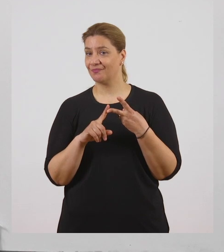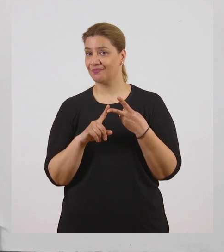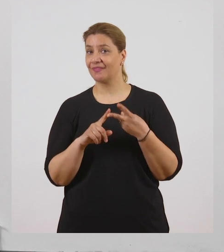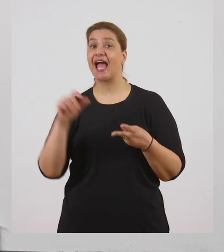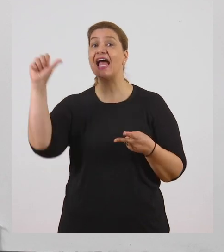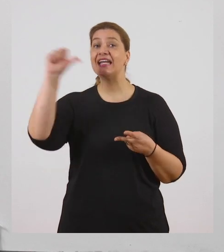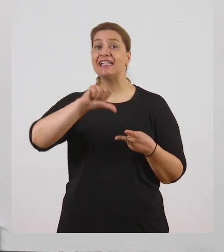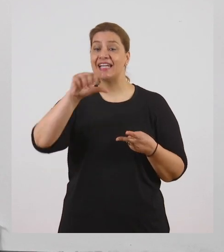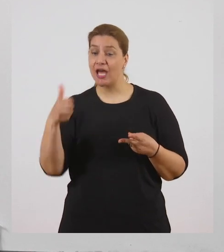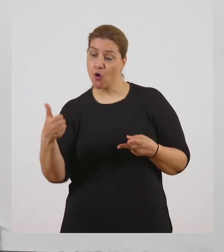νεροκανάτα,